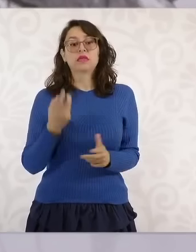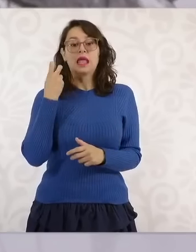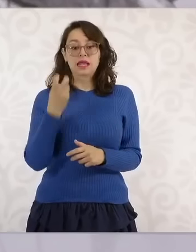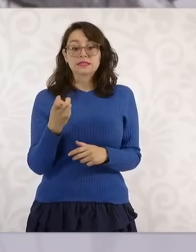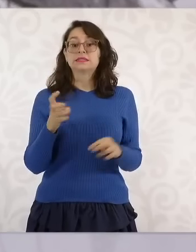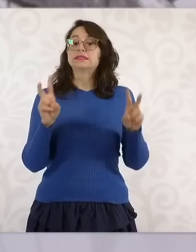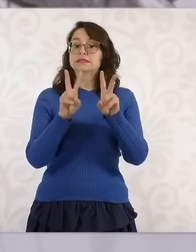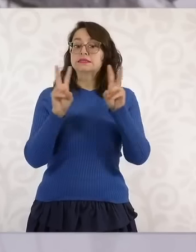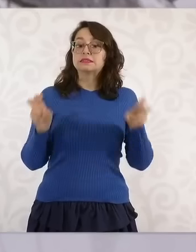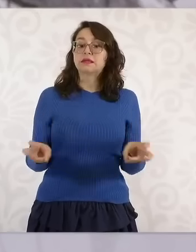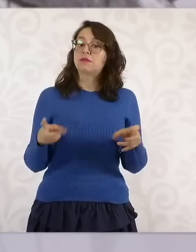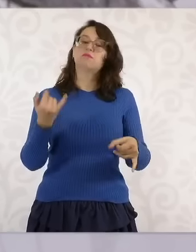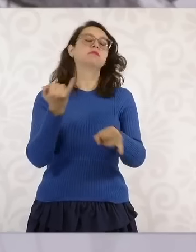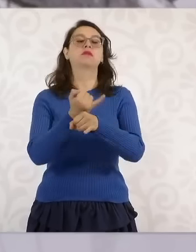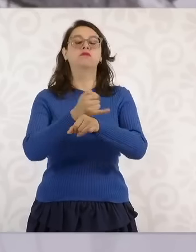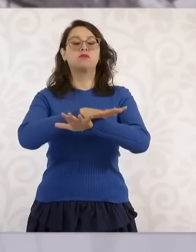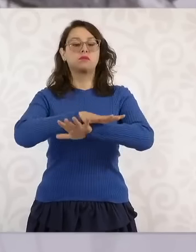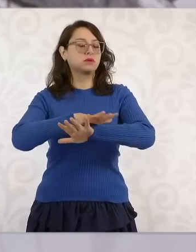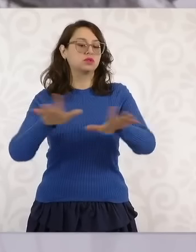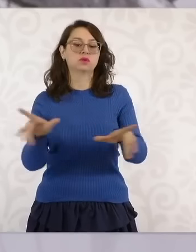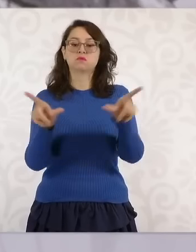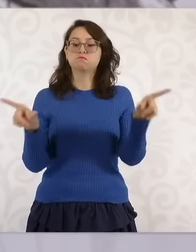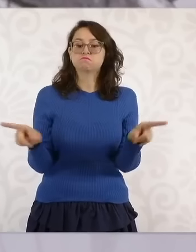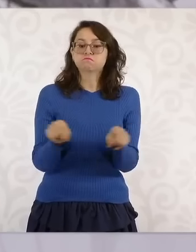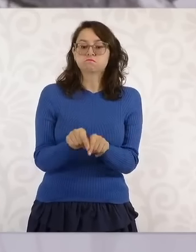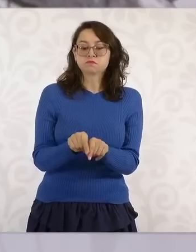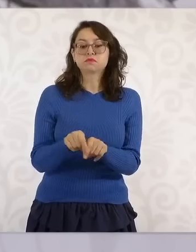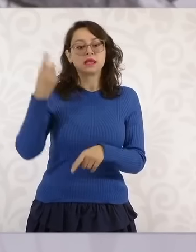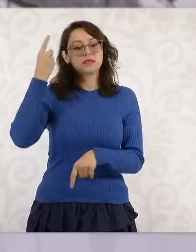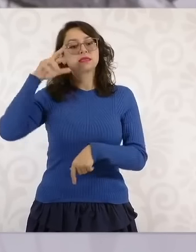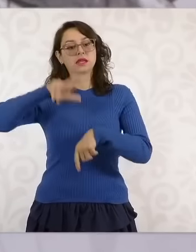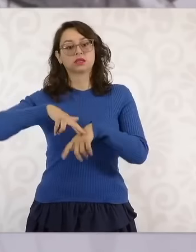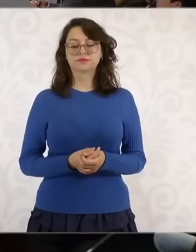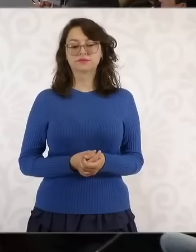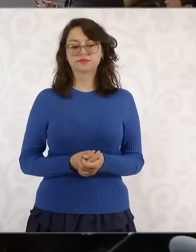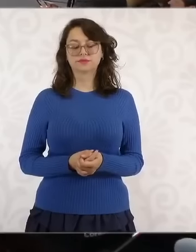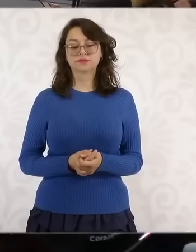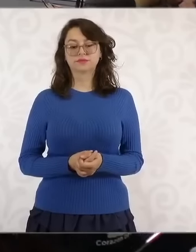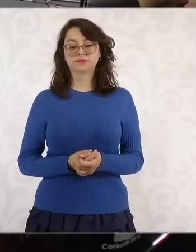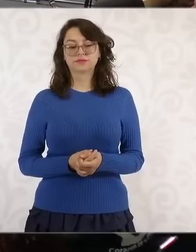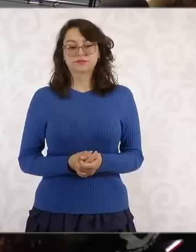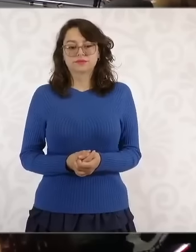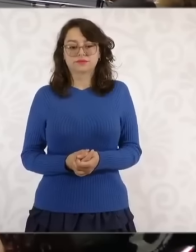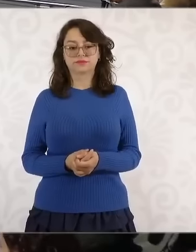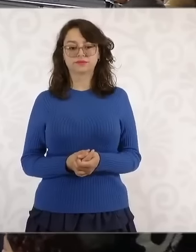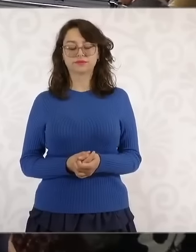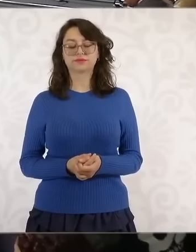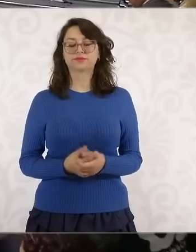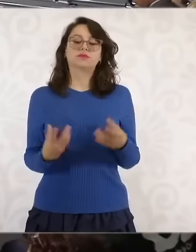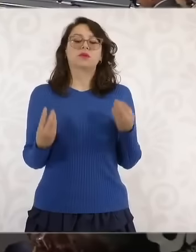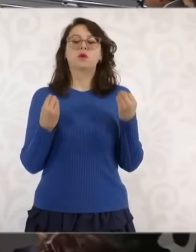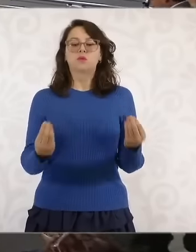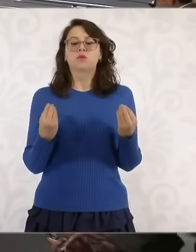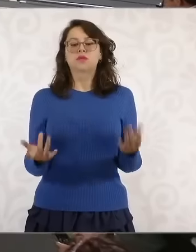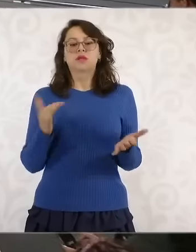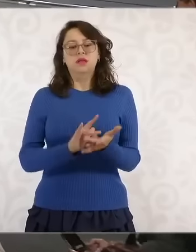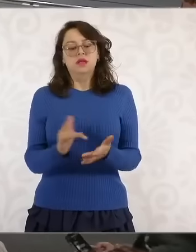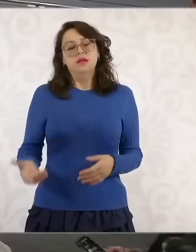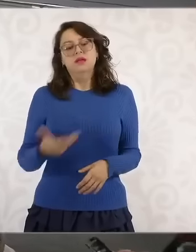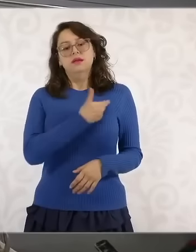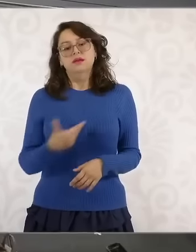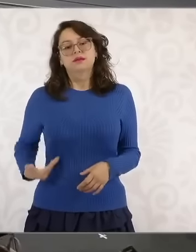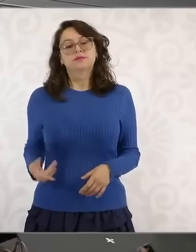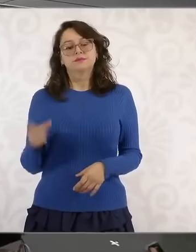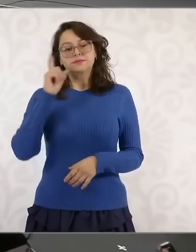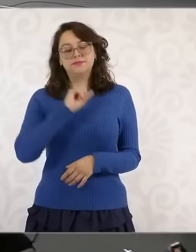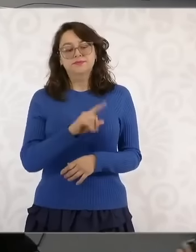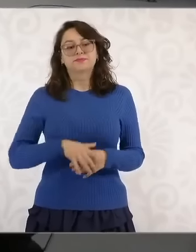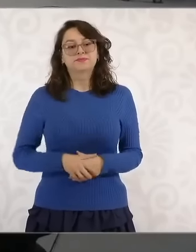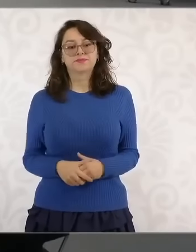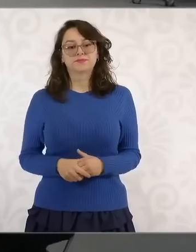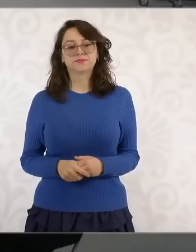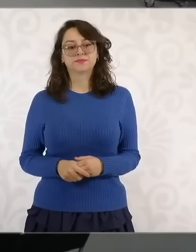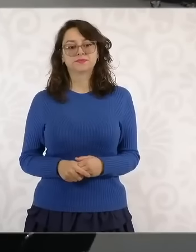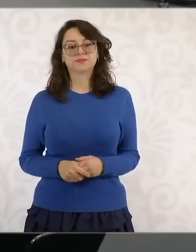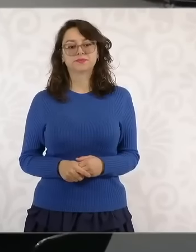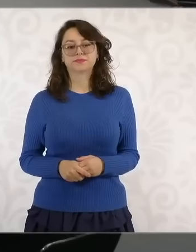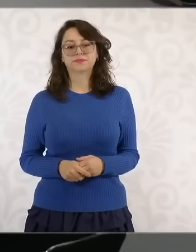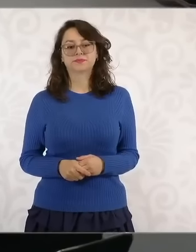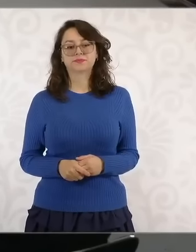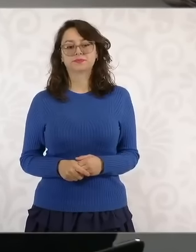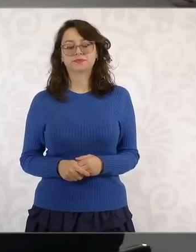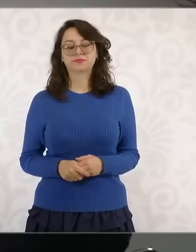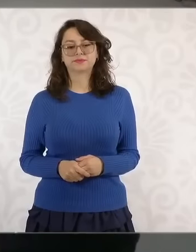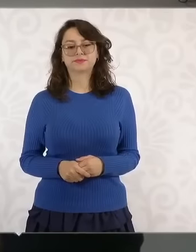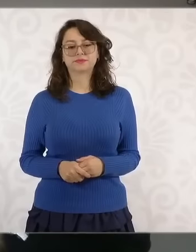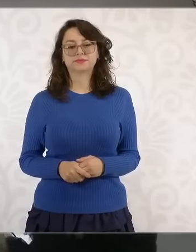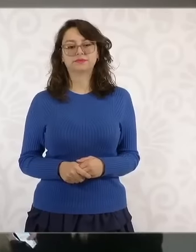y lo van a presentar, lo va a presentar el director del SAT. Muchas gracias, presidenta.